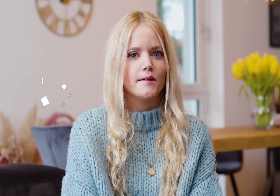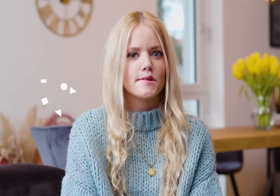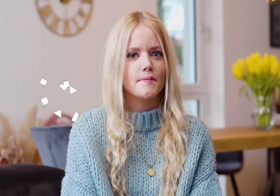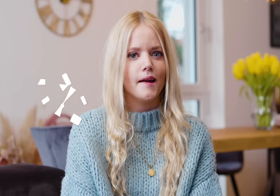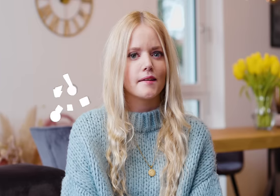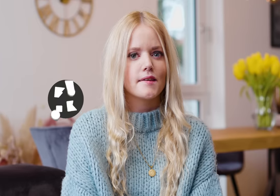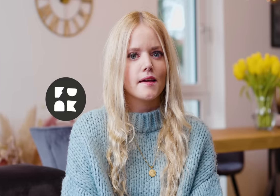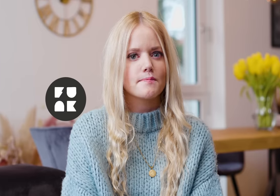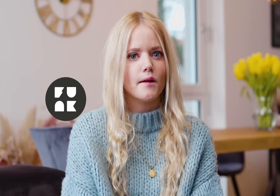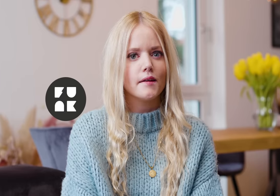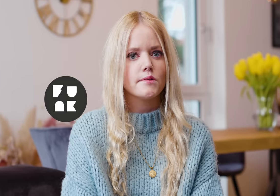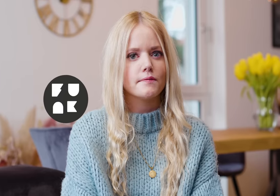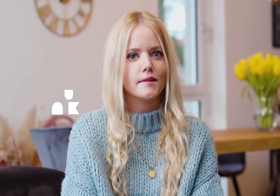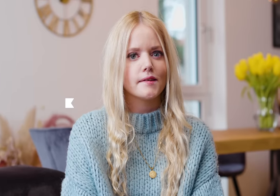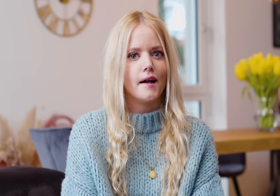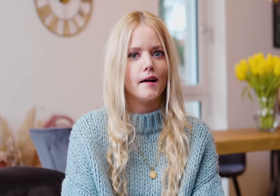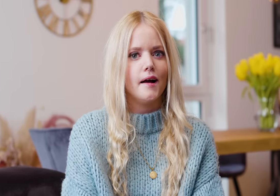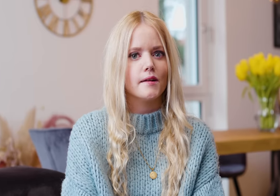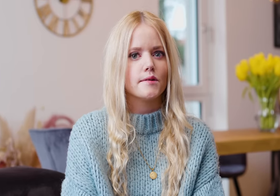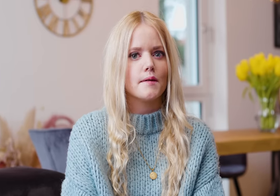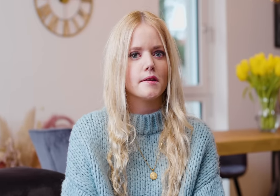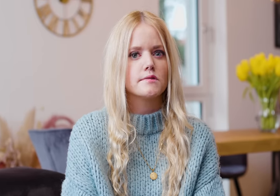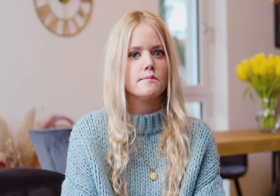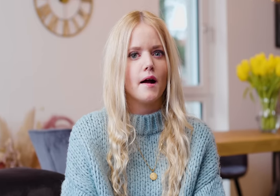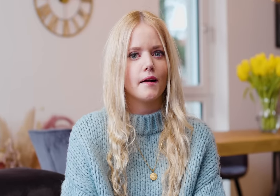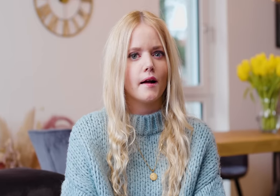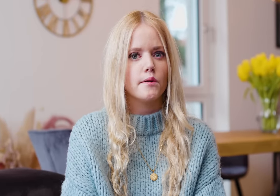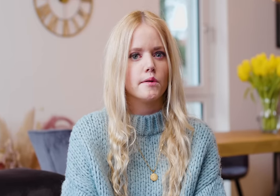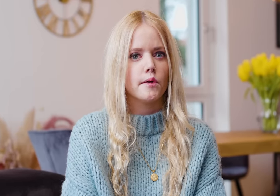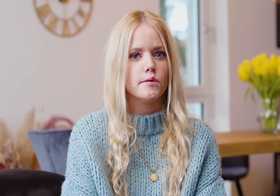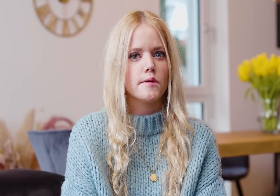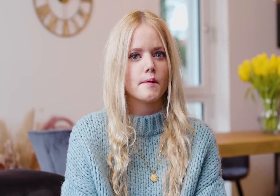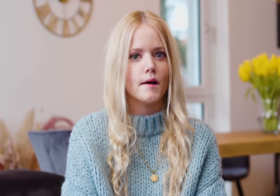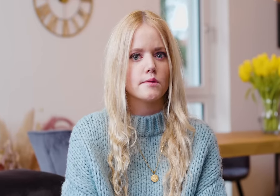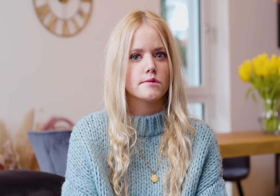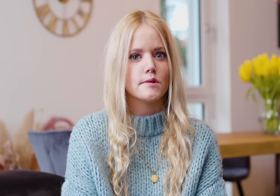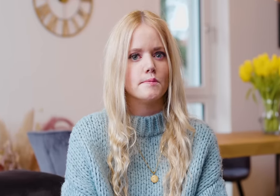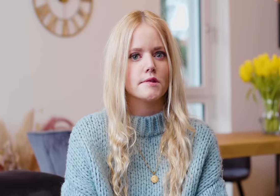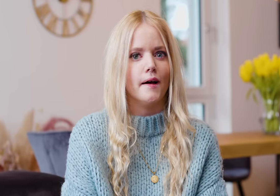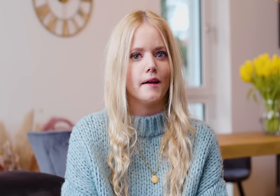Hallo, ich bin Larissa, 28 Jahre alt und habe die Tumorerkrankung Neurofibromatose Typ 2.